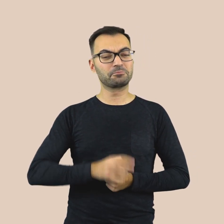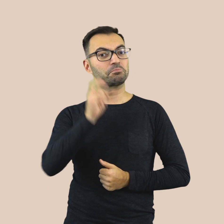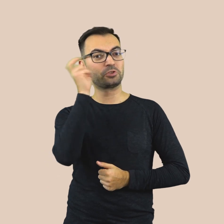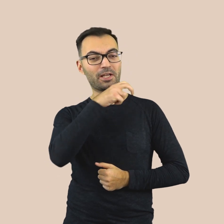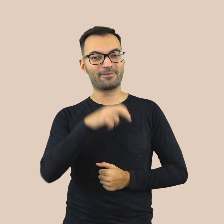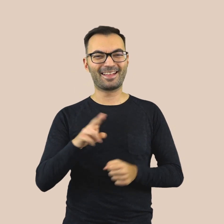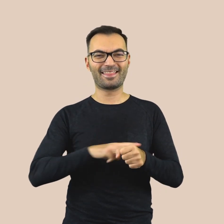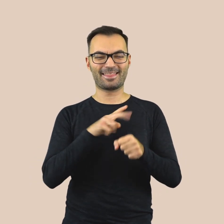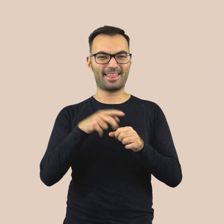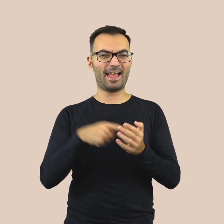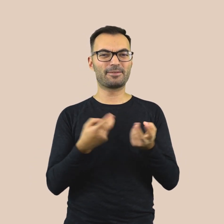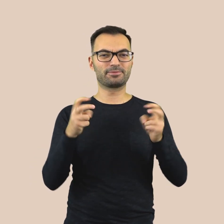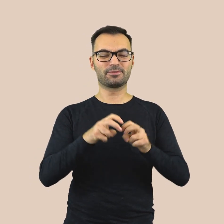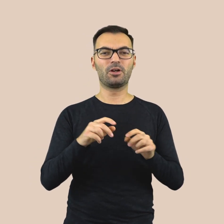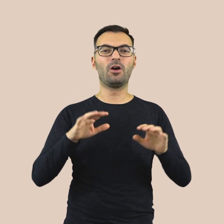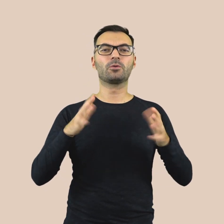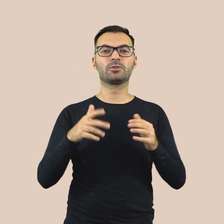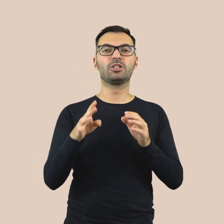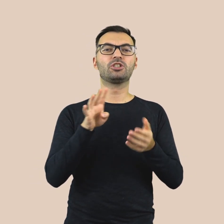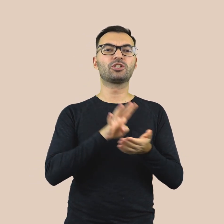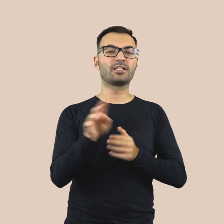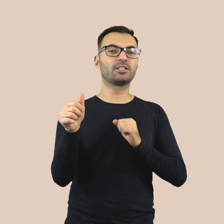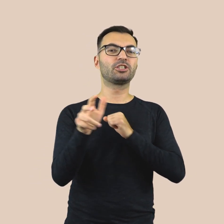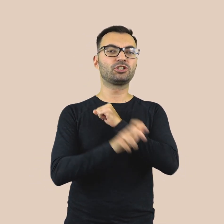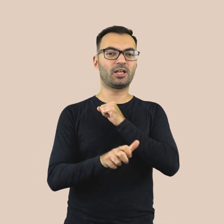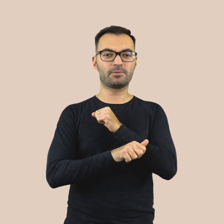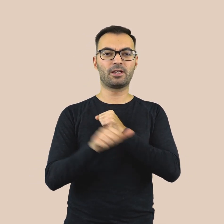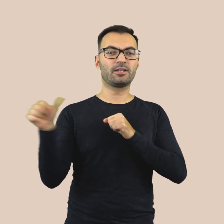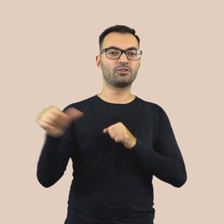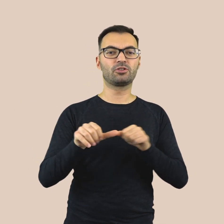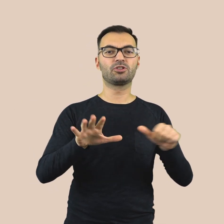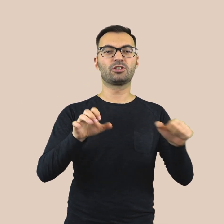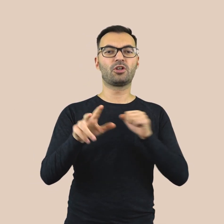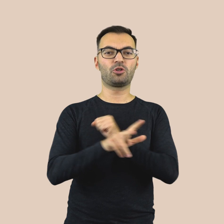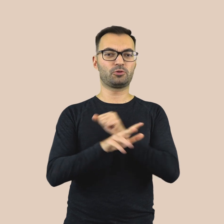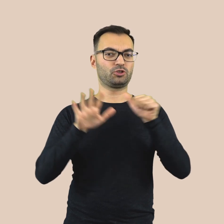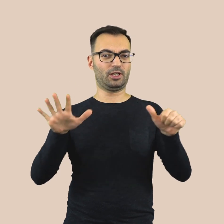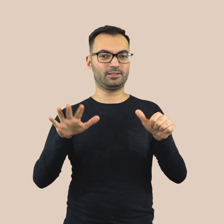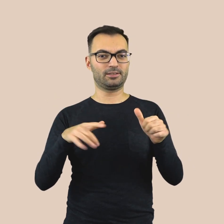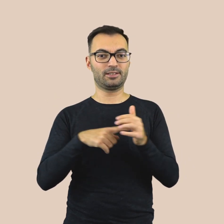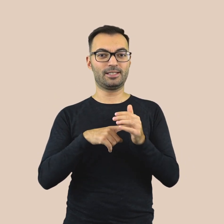Ciekawostką jest to, że datę powstania obiektu: 14 sierpnia 1686 roku,